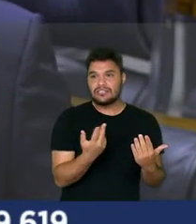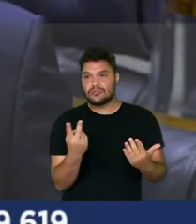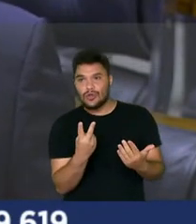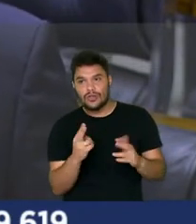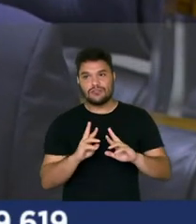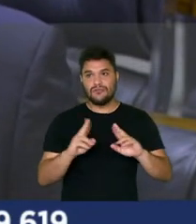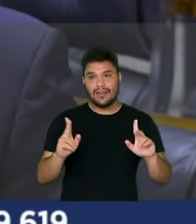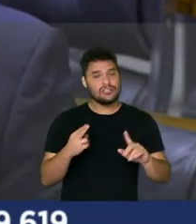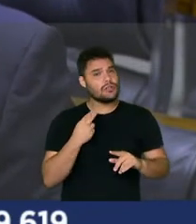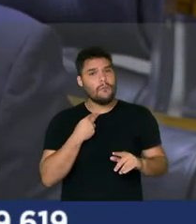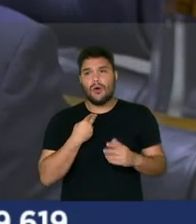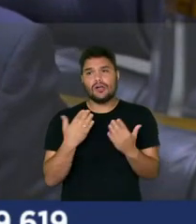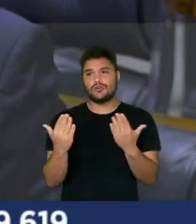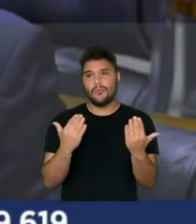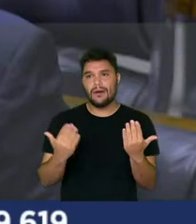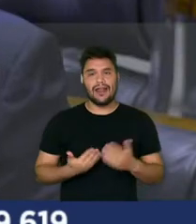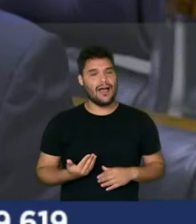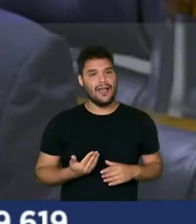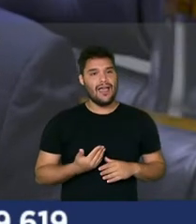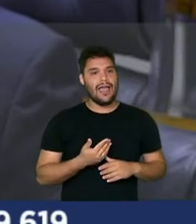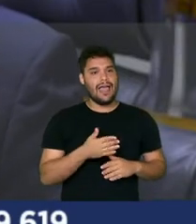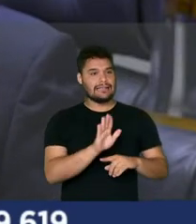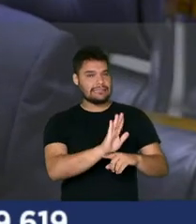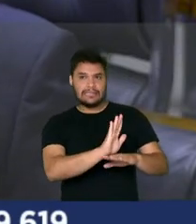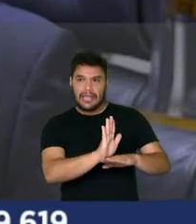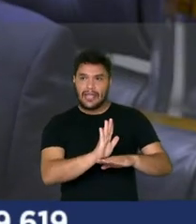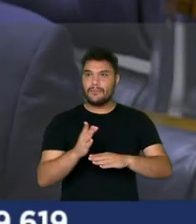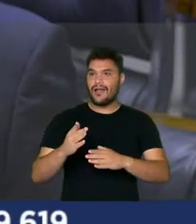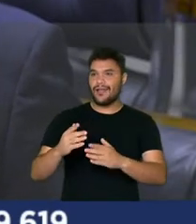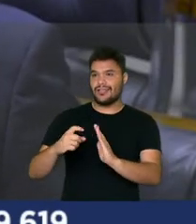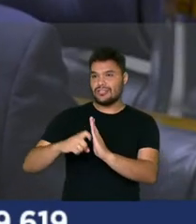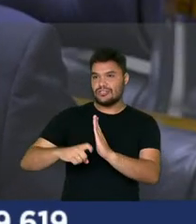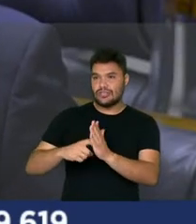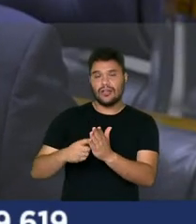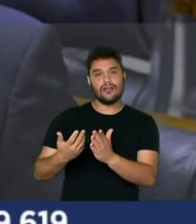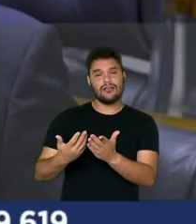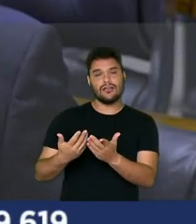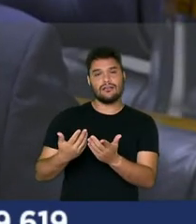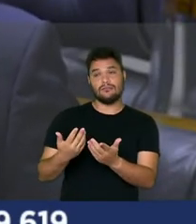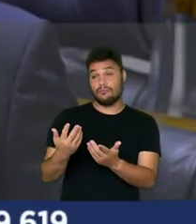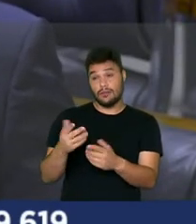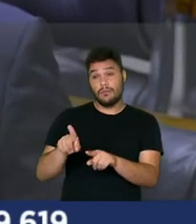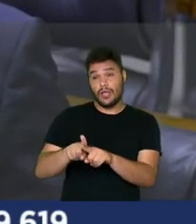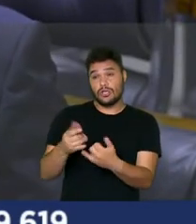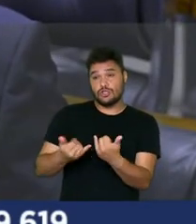MESMA FORMA NÃO PODE COMPARAR SOBRE O INGRESSO DO CINEMA E SOBRE O JOGO. UMA DAS CARACTERÍSTICAS DESSE TIPO DE